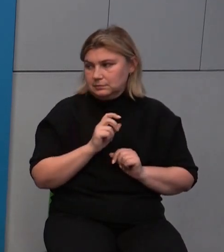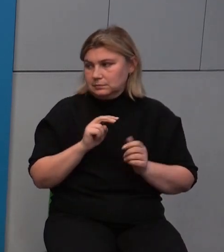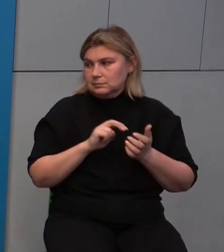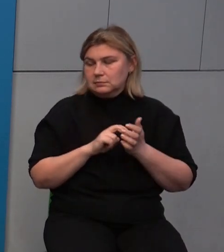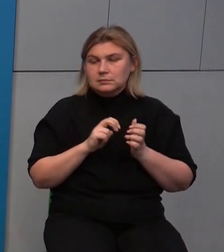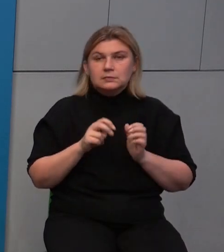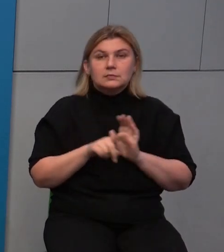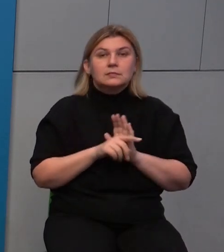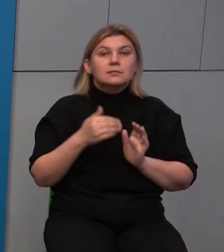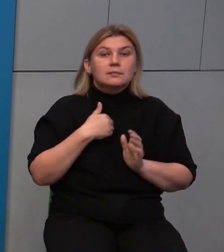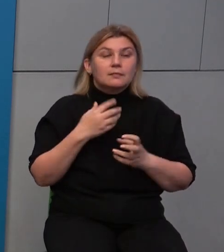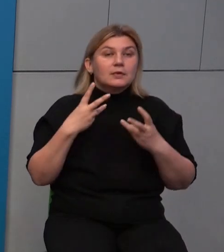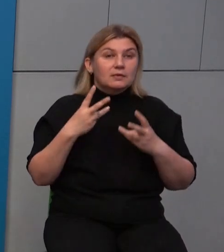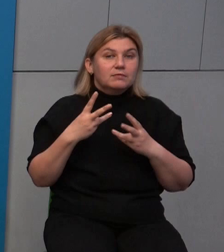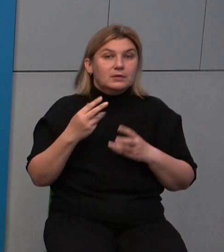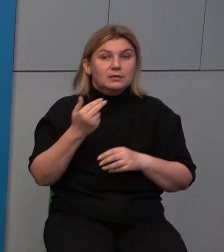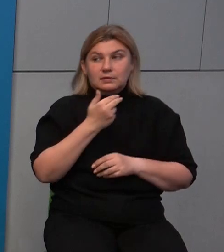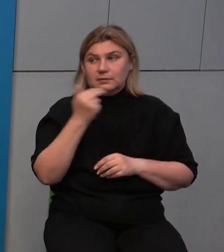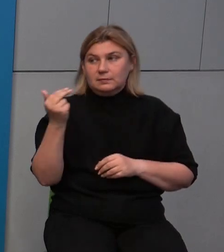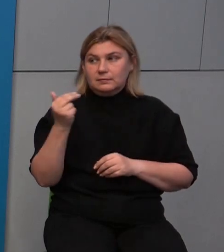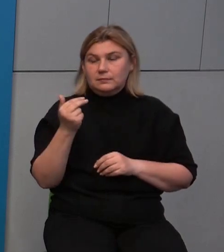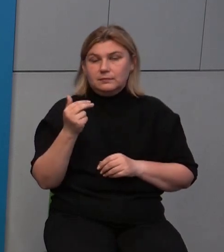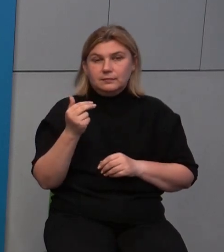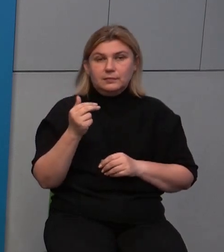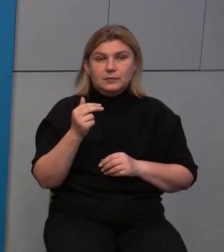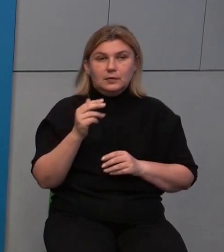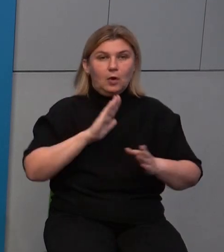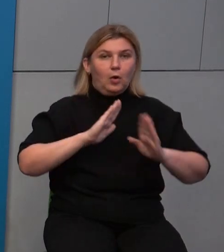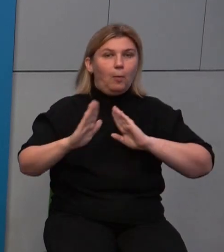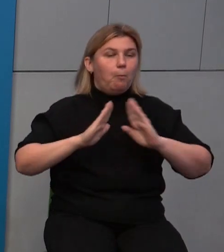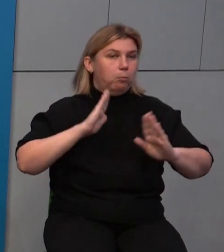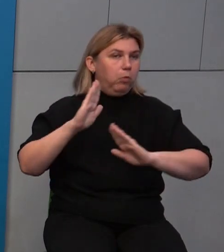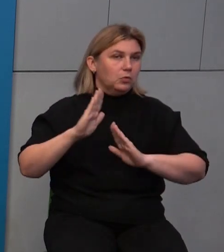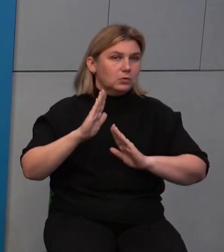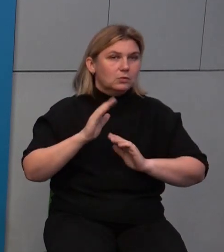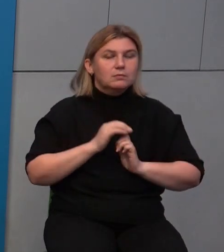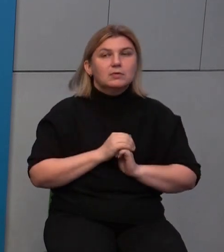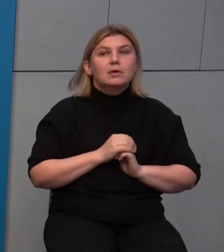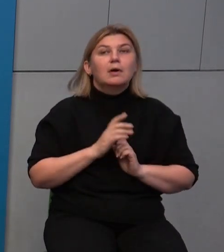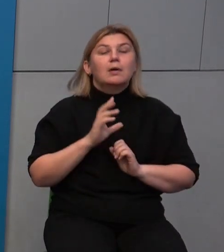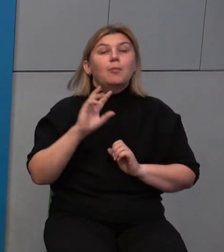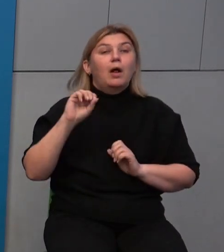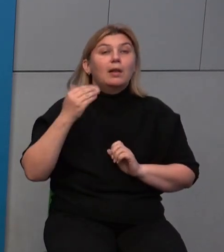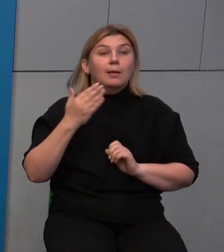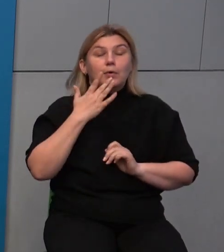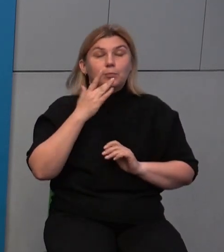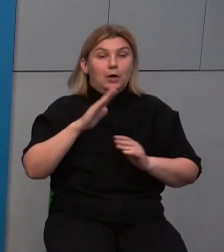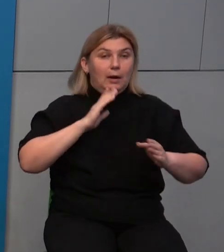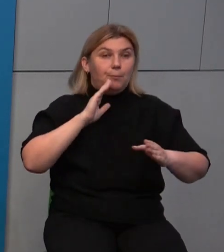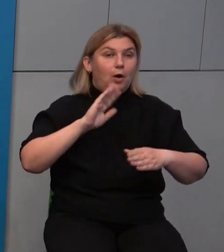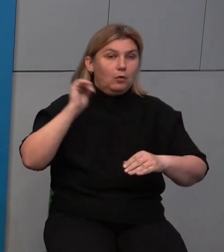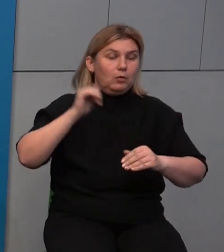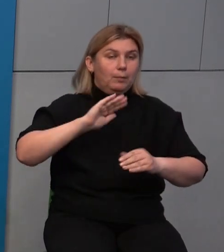przykładem jest temat robotów. Bo Lem mówi, że rzeczywiście możemy stworzyć roboty, które będą nas